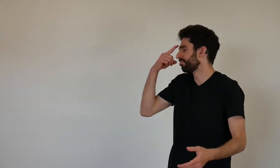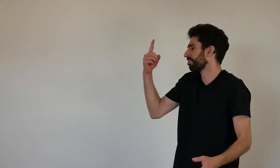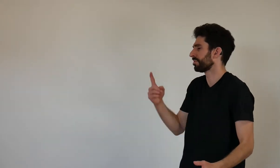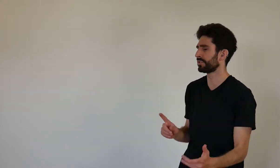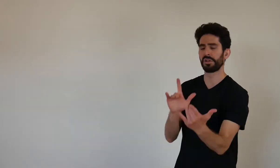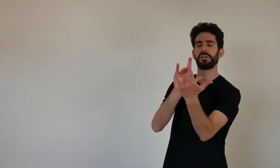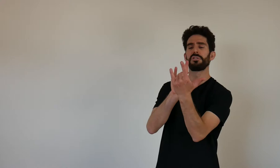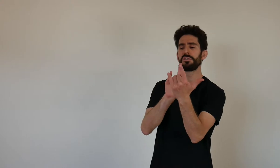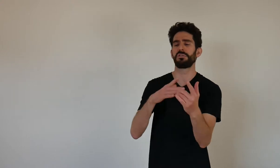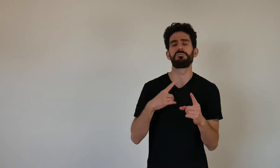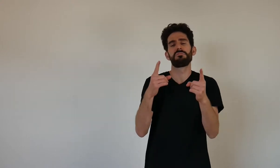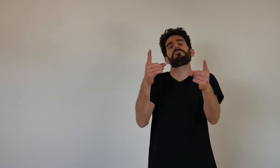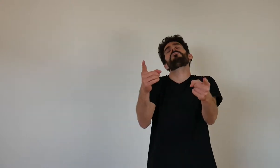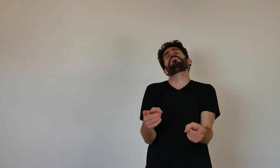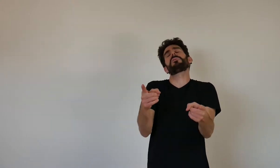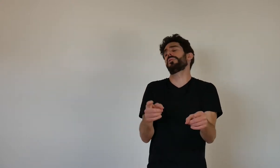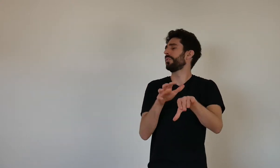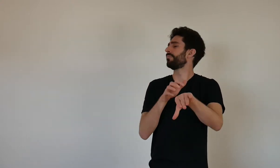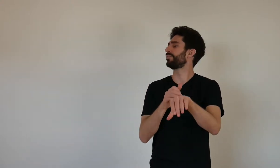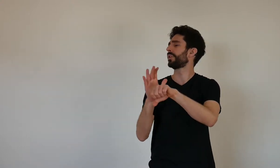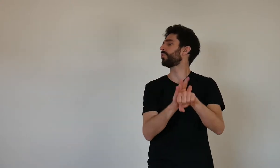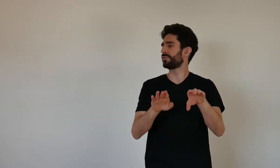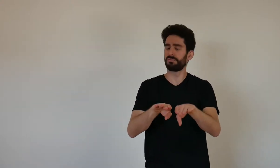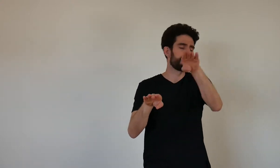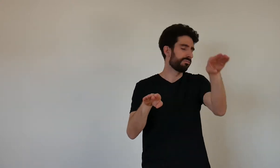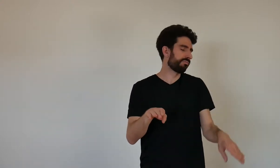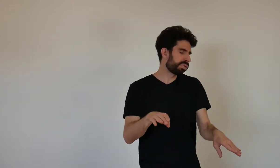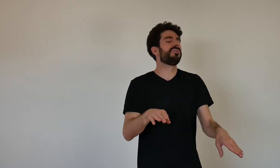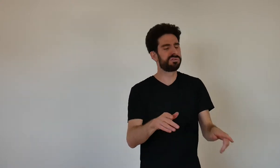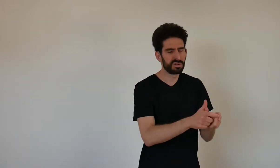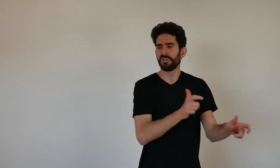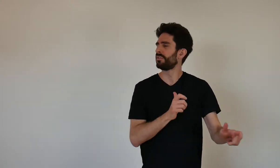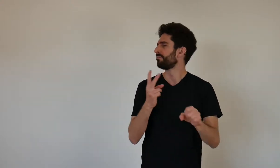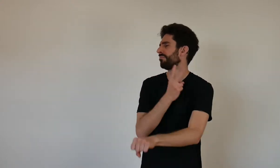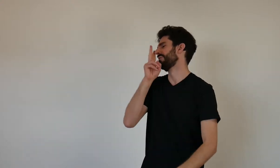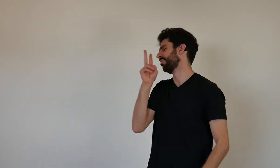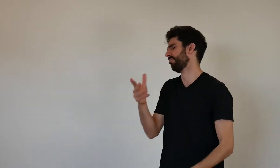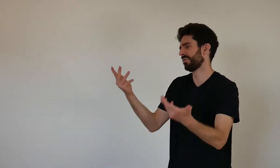Je pense que je me suis levé du pied gauche d'où ma mauvaise humeur.